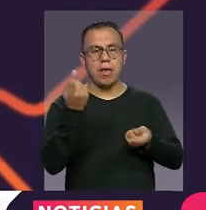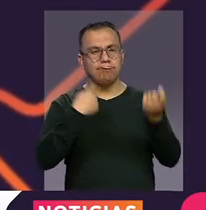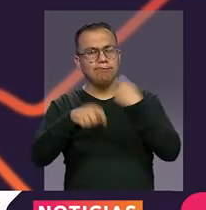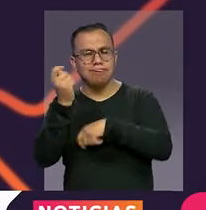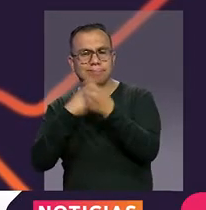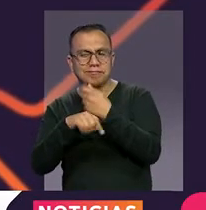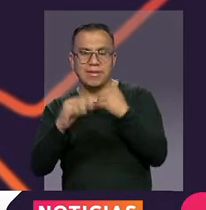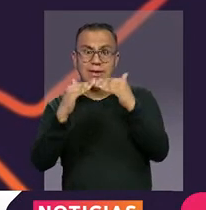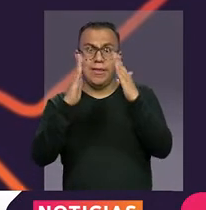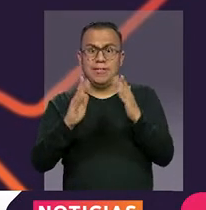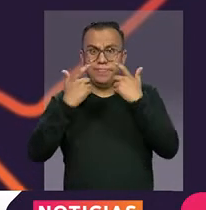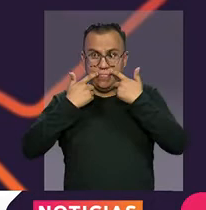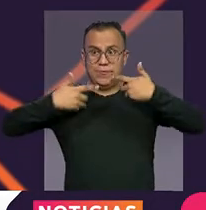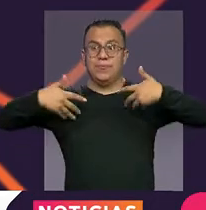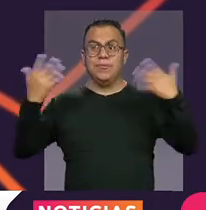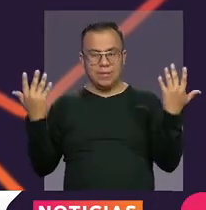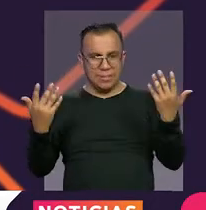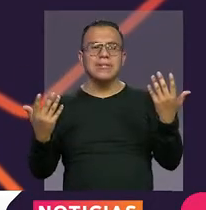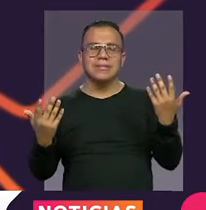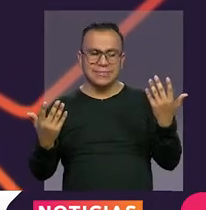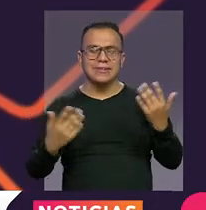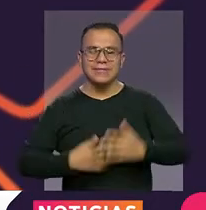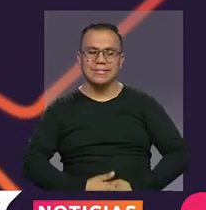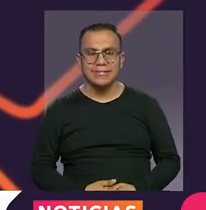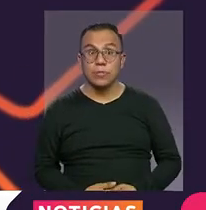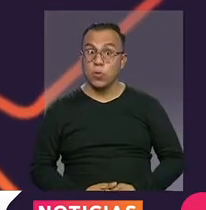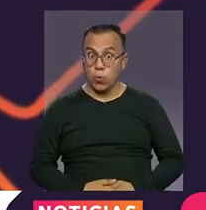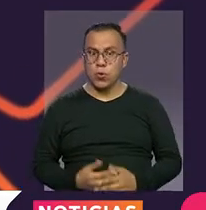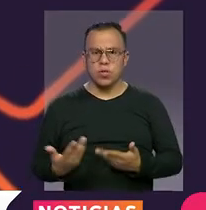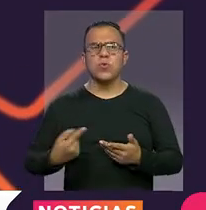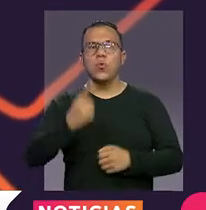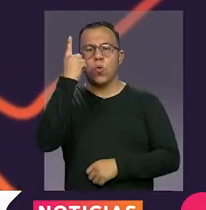REDES SOCIALES DESTACáNDOSE TRAYECTORIA DE CASI 75 AñOS,